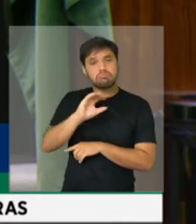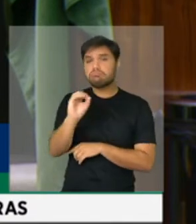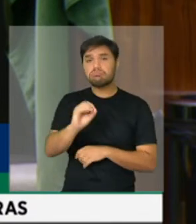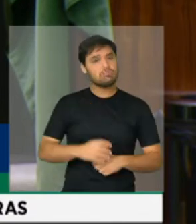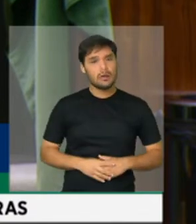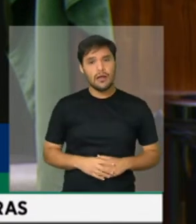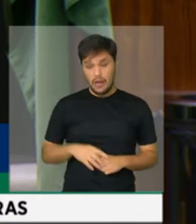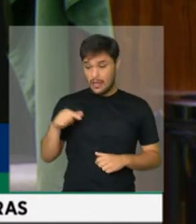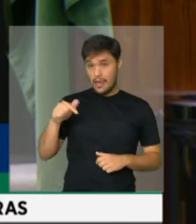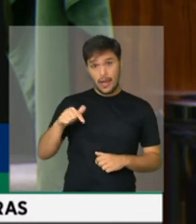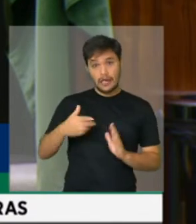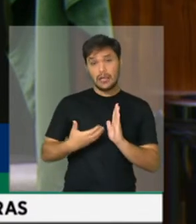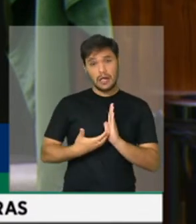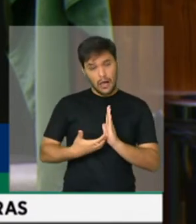SOCIEDADE BRASILEIRA. E NÓS